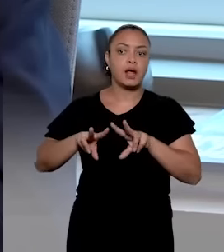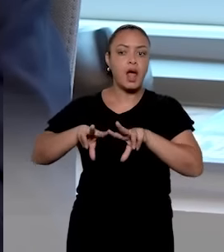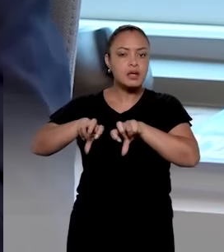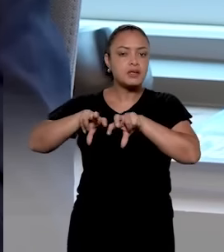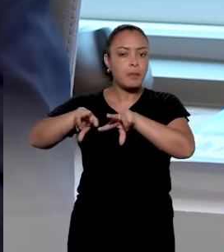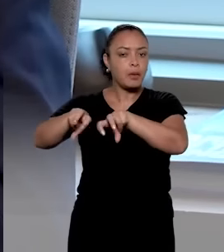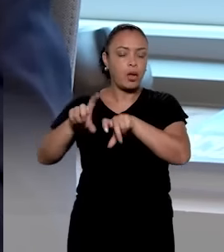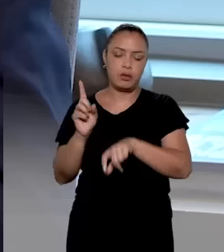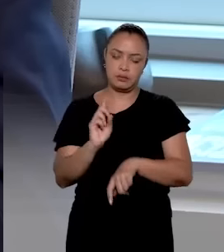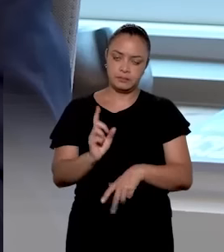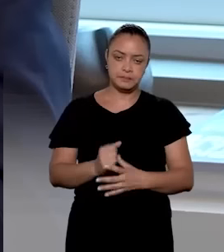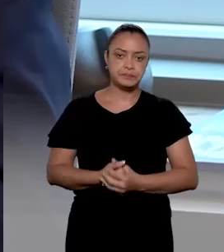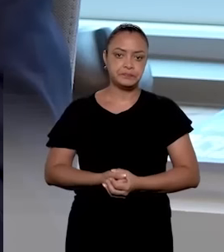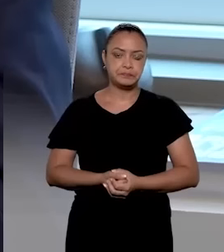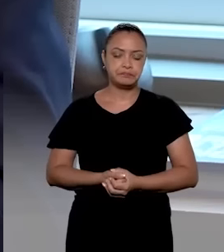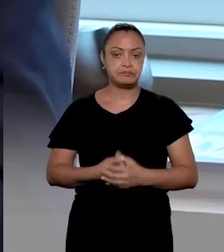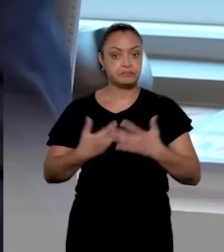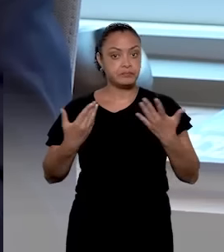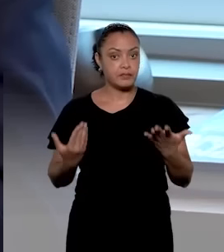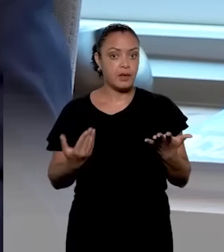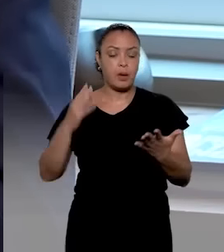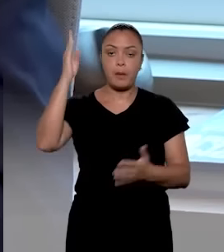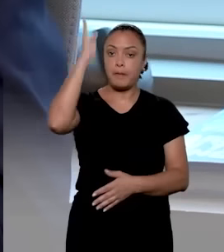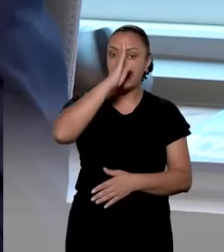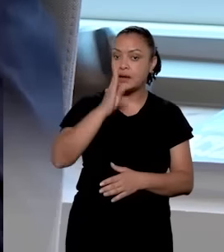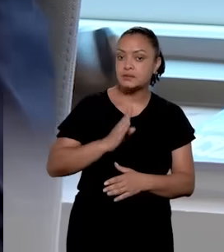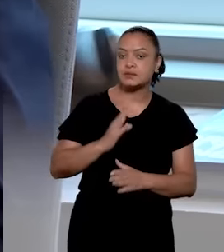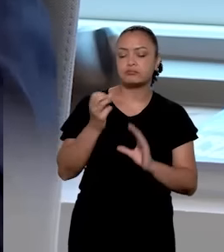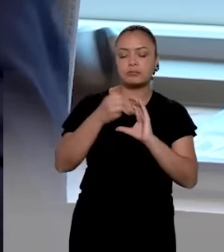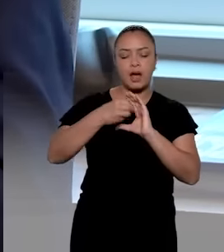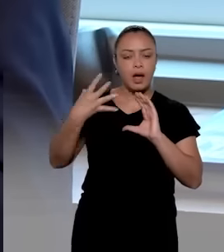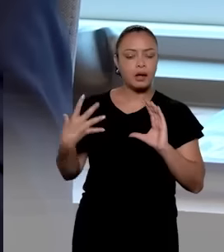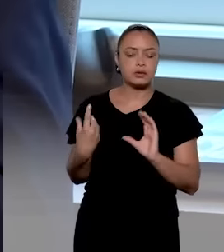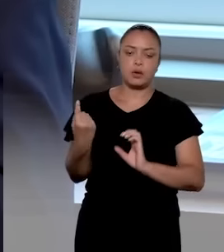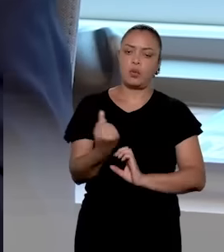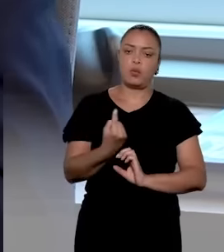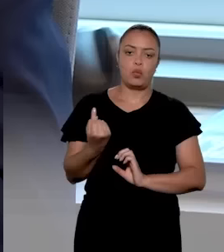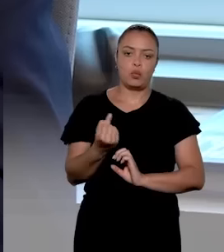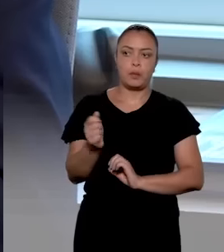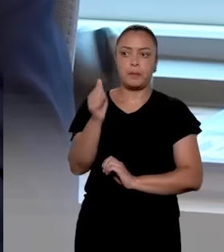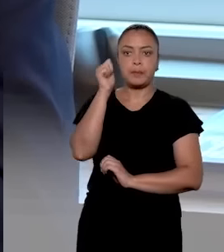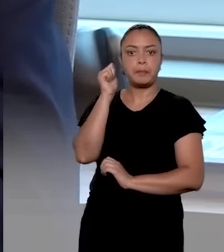Então, realmente o Brasil tem uma característica que nenhum outro país do mundo tem em termos de